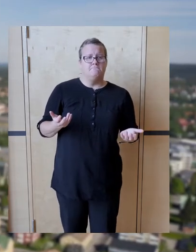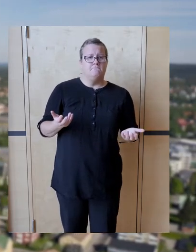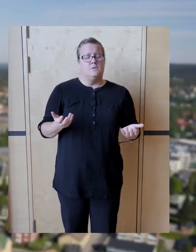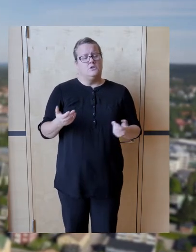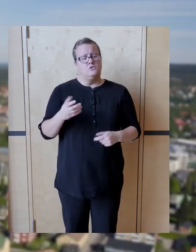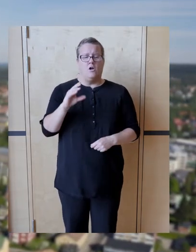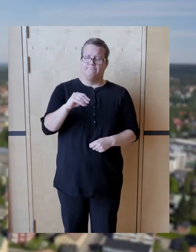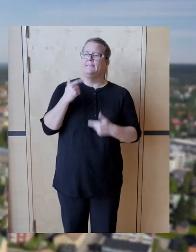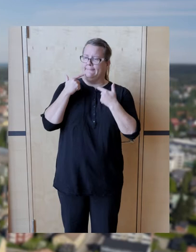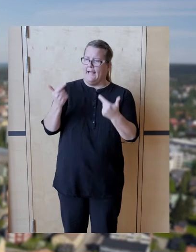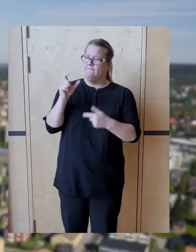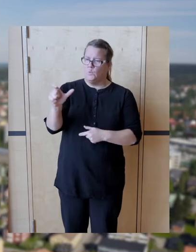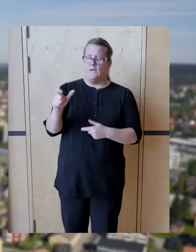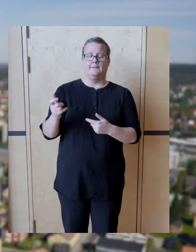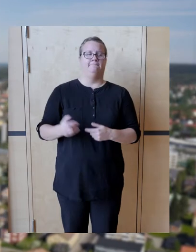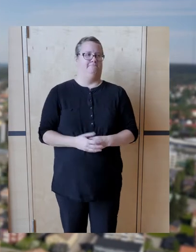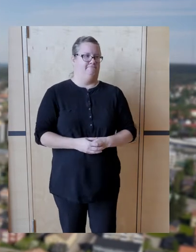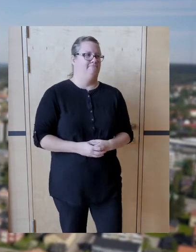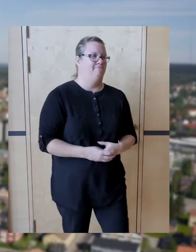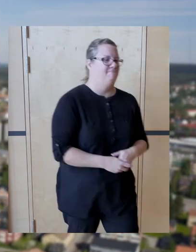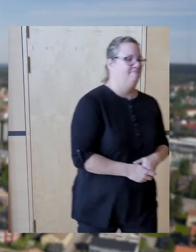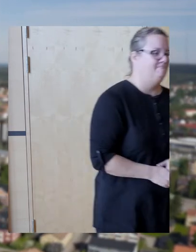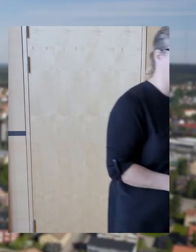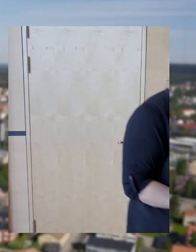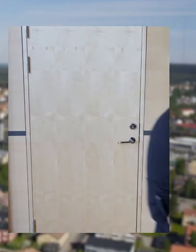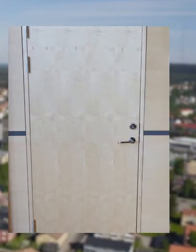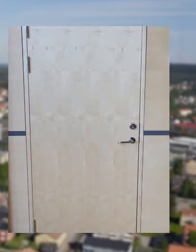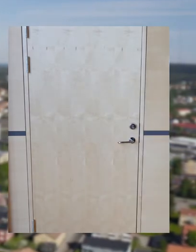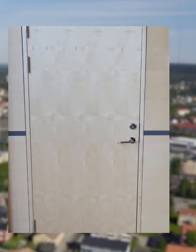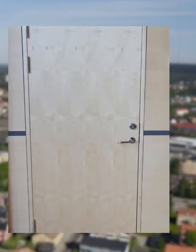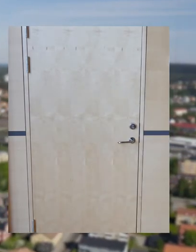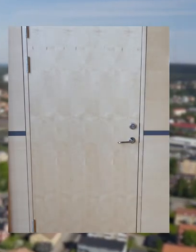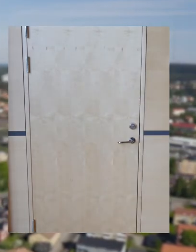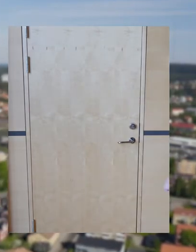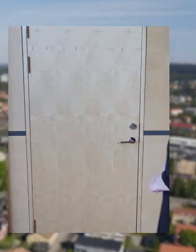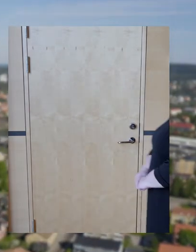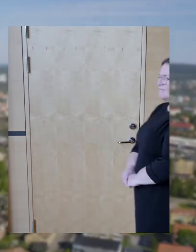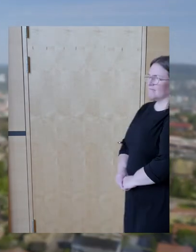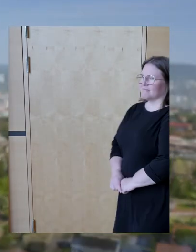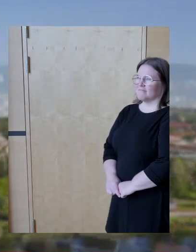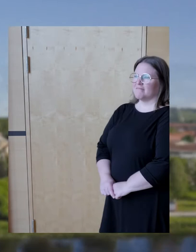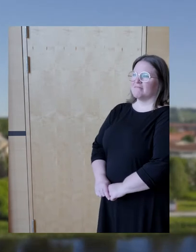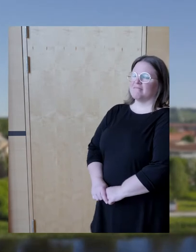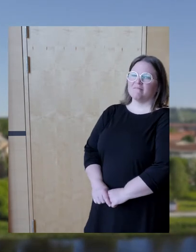Tack för ordet Tack ska du ha den i Anette Lindgren Moderaterna entreprenörsarvode Varsågod